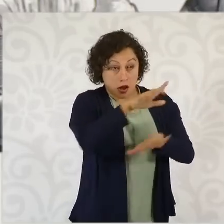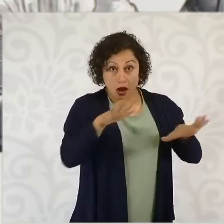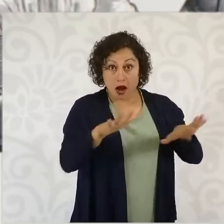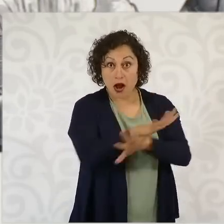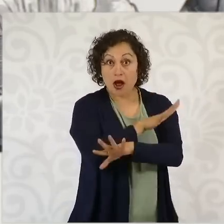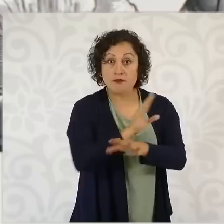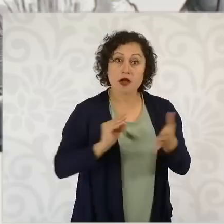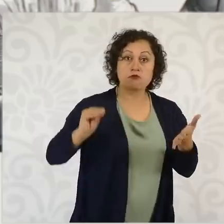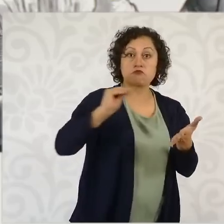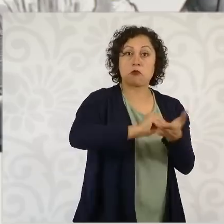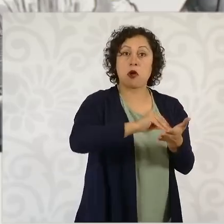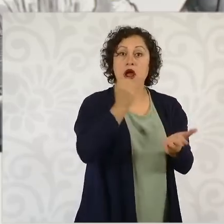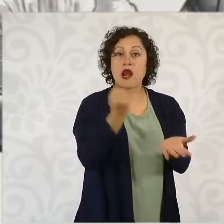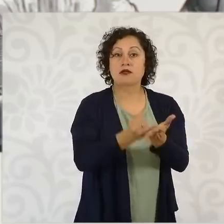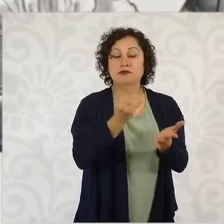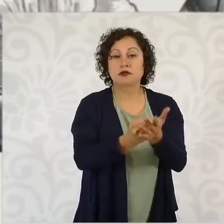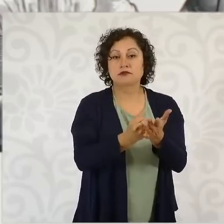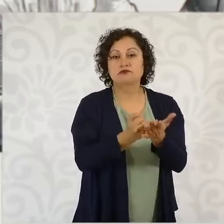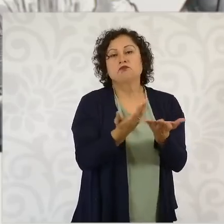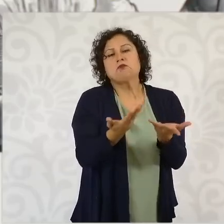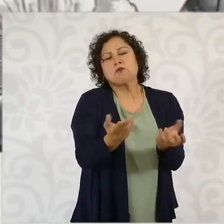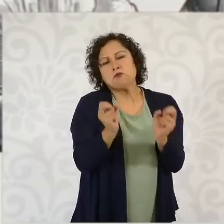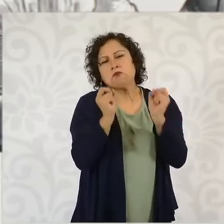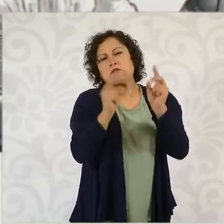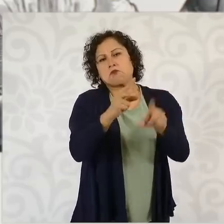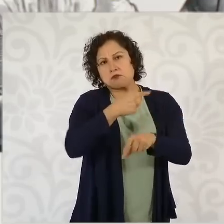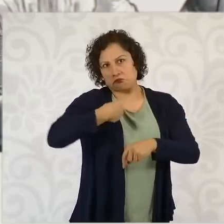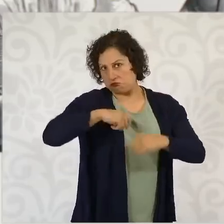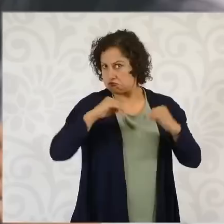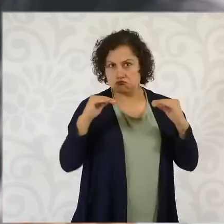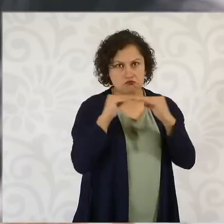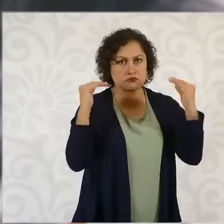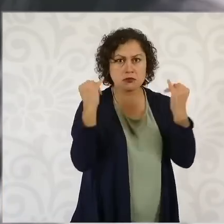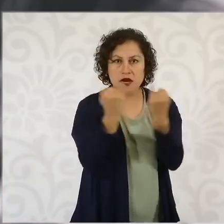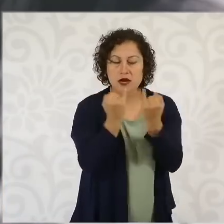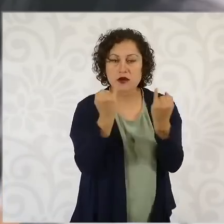el 2 de abril y vamos a estar informando porque hay esta idea de que no informamos